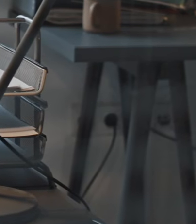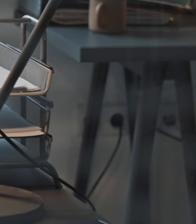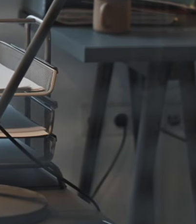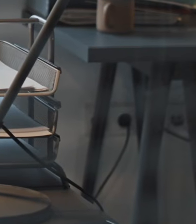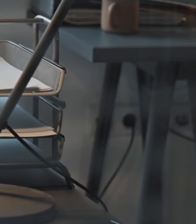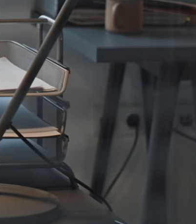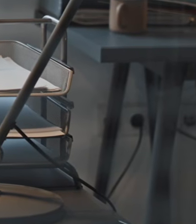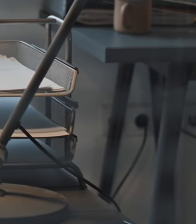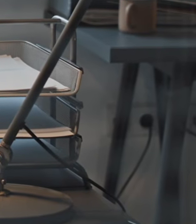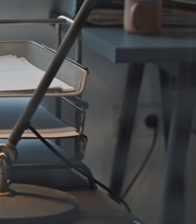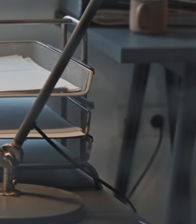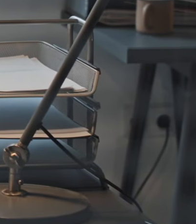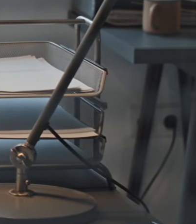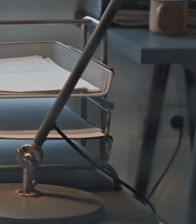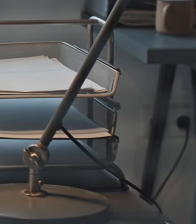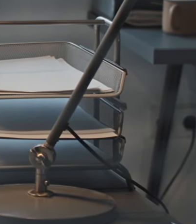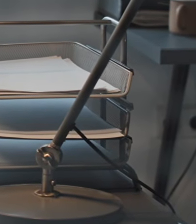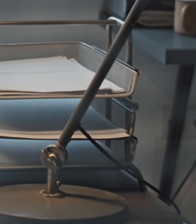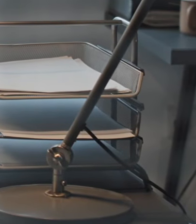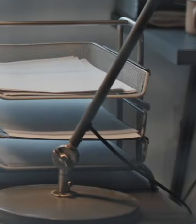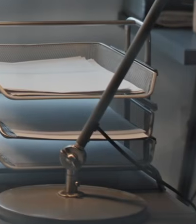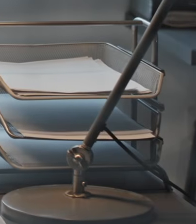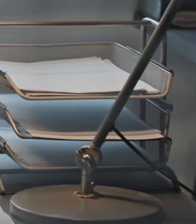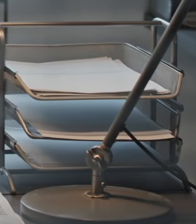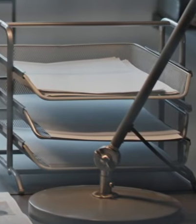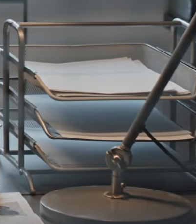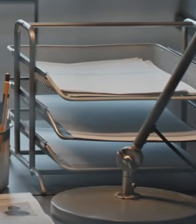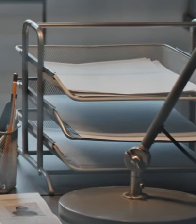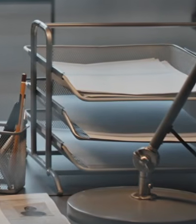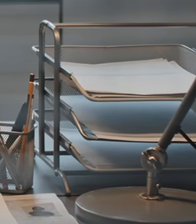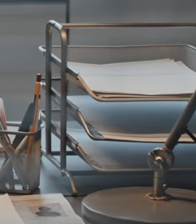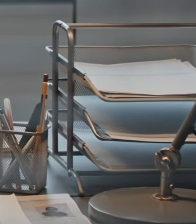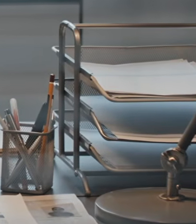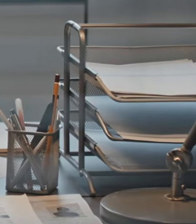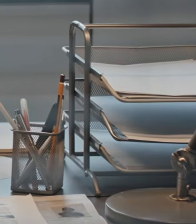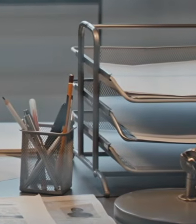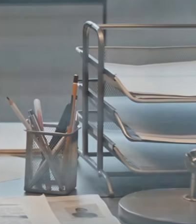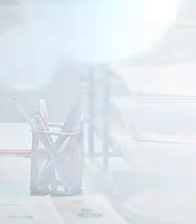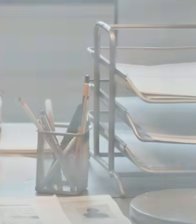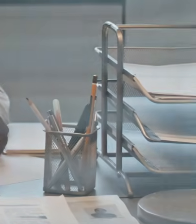la voz de México se levanta con datos, con respeto, pero sobre todo con la verdad.